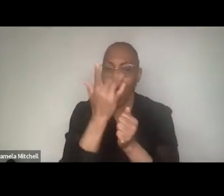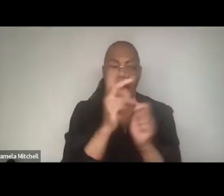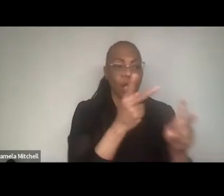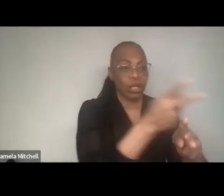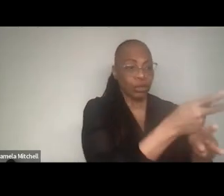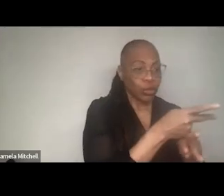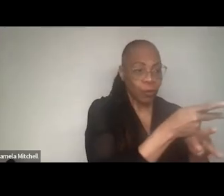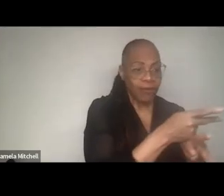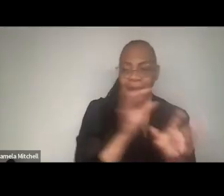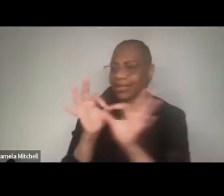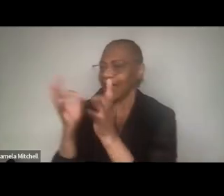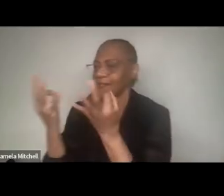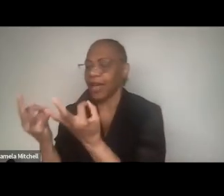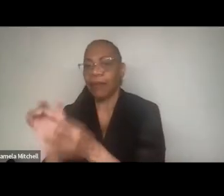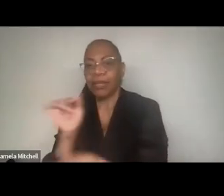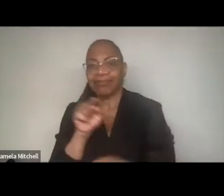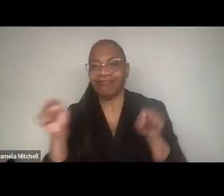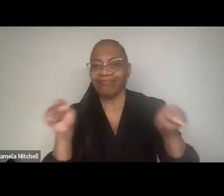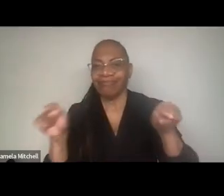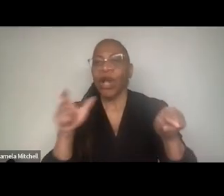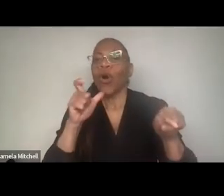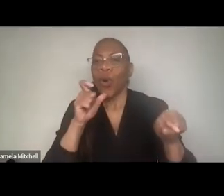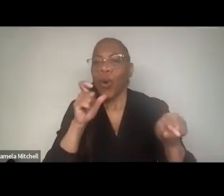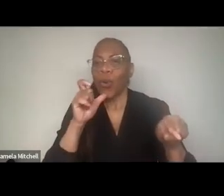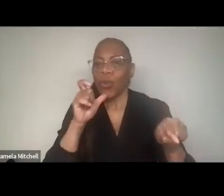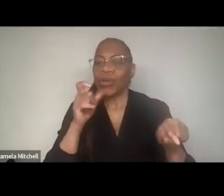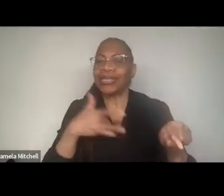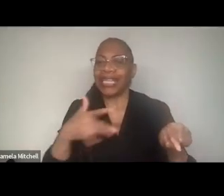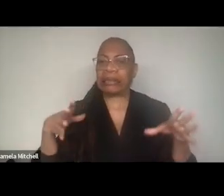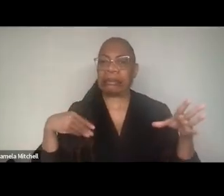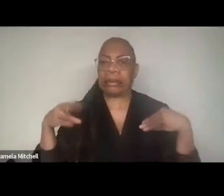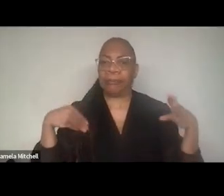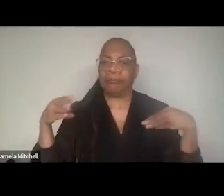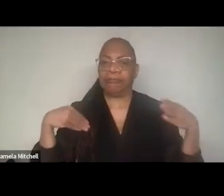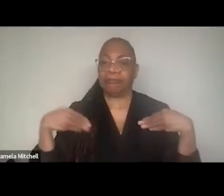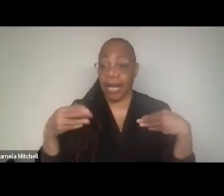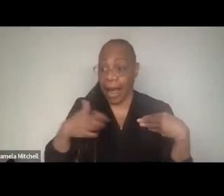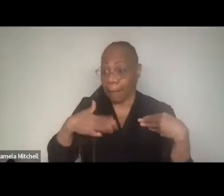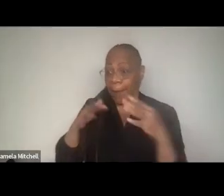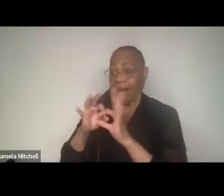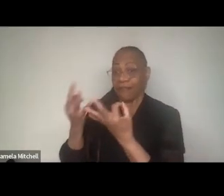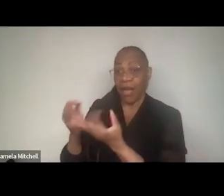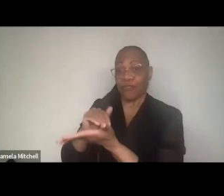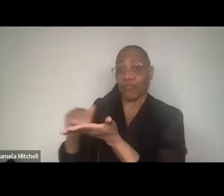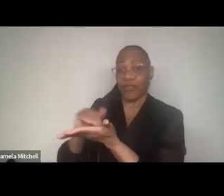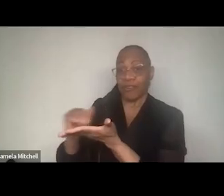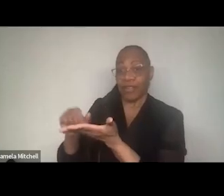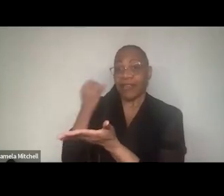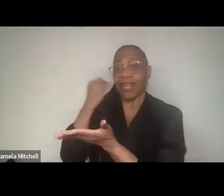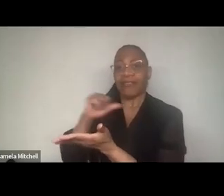que van a soportar la mayor parte de sus problemas por así decirlo, ¿verdad? Mi familia perdonaría muchas cosas si no llego a tiempo y todo eso.